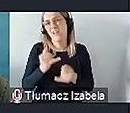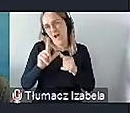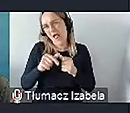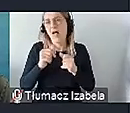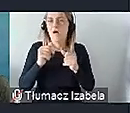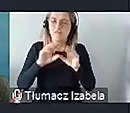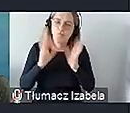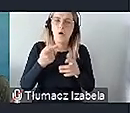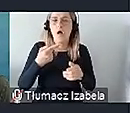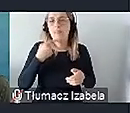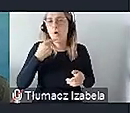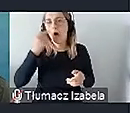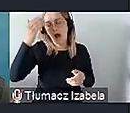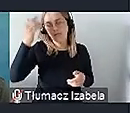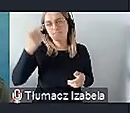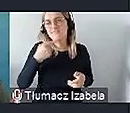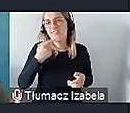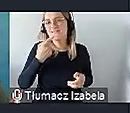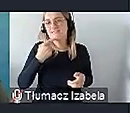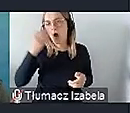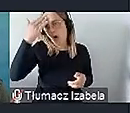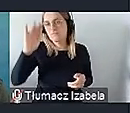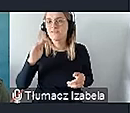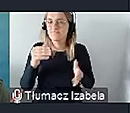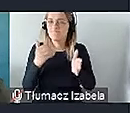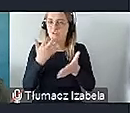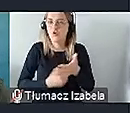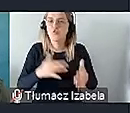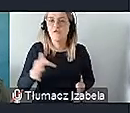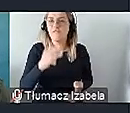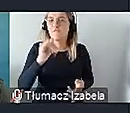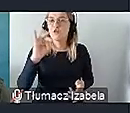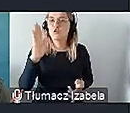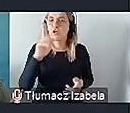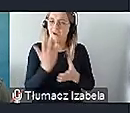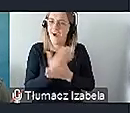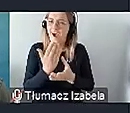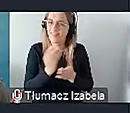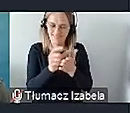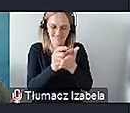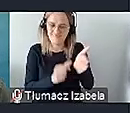W ogóle w nauce języków obcych stosuje się fiszki często, które łączą obraz i słowo.